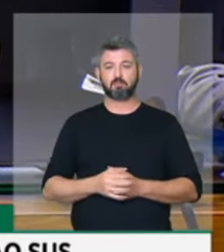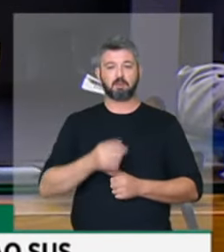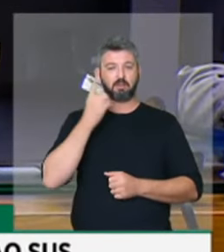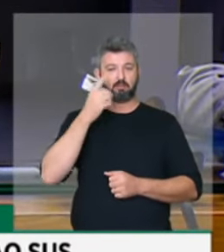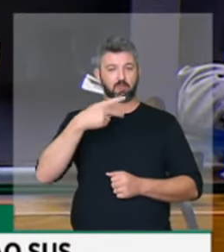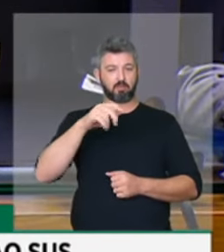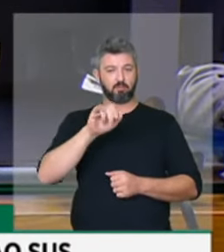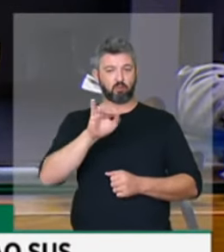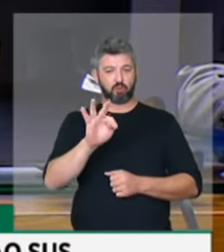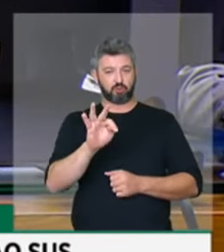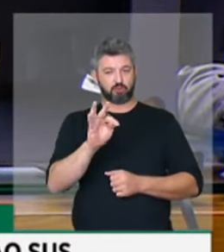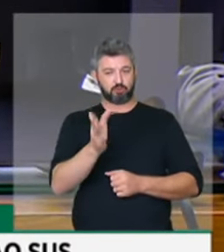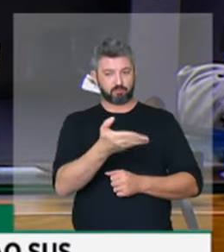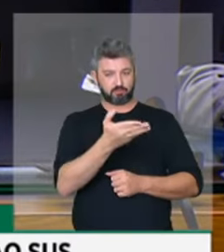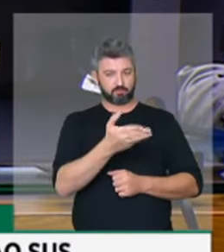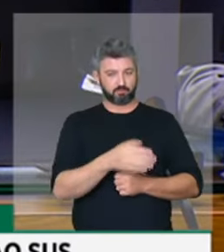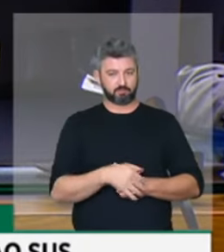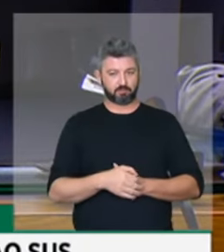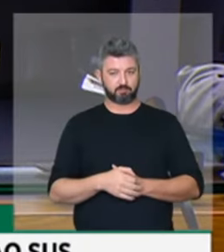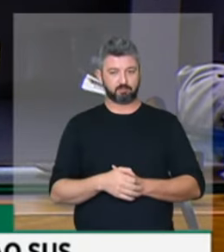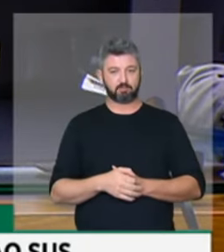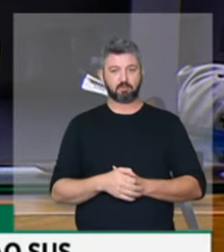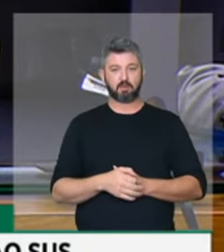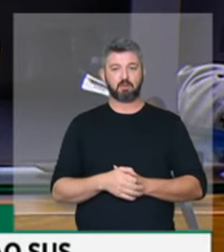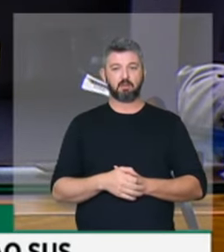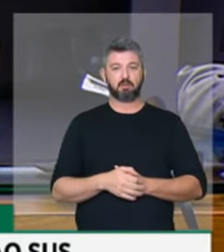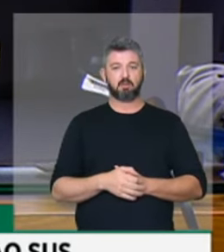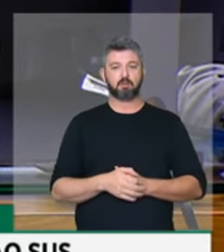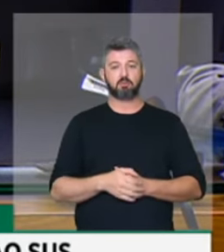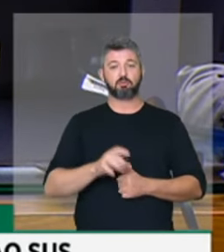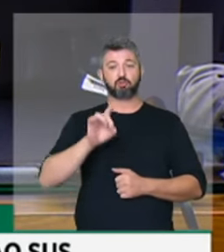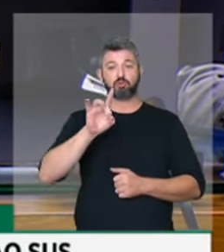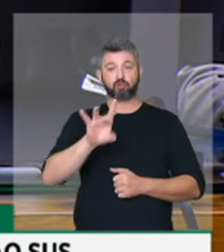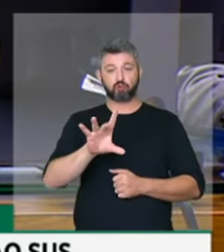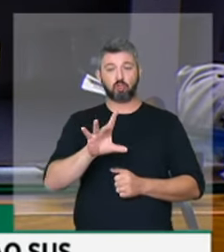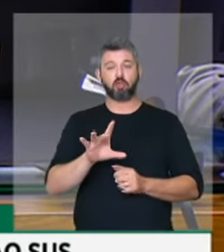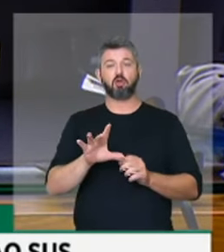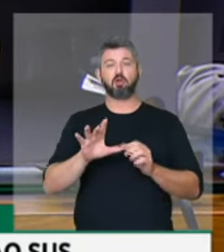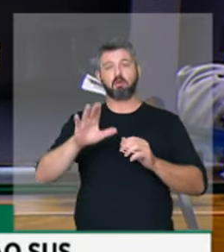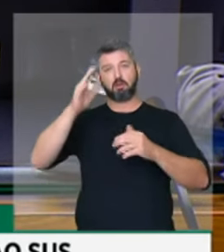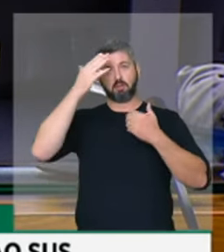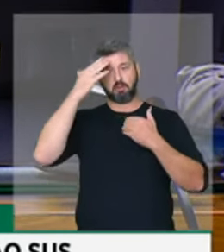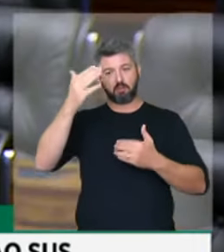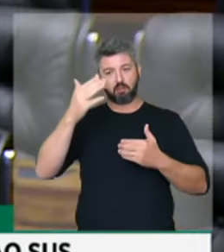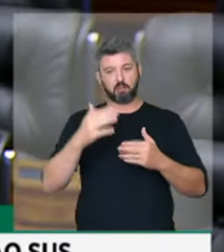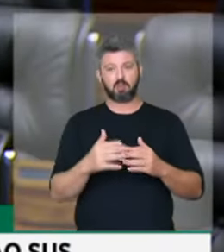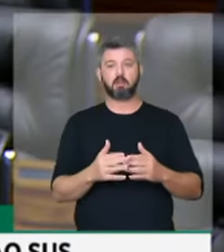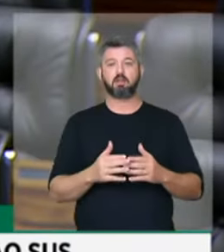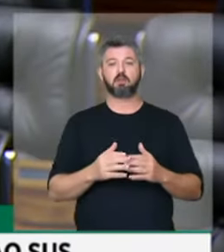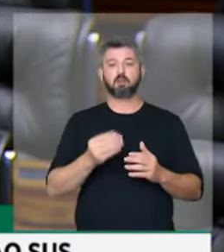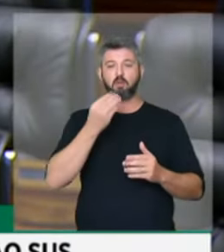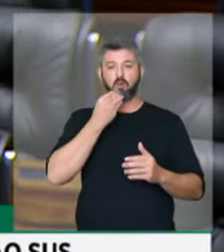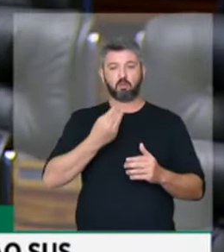OBRIGADO, DEPUTADO RENILDO. DEPUTADO VINÍCIUS POIT, JÁ PASSO A VOSSA -- EXCELÊNCIA. [DEPUTADO]: OBRIGADO, SENHOR PRESIDENTE, SÓ PARA AGRADECER A OPORTUNIDADE DE COMPOR ESSE ACORDO, RETIRAR O NOSSO